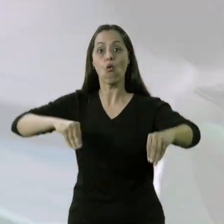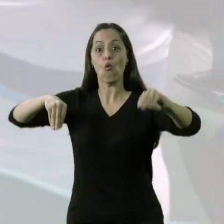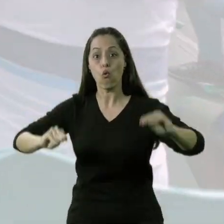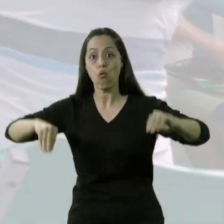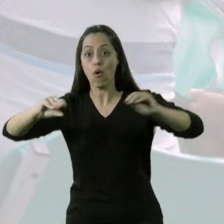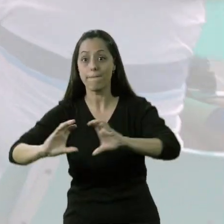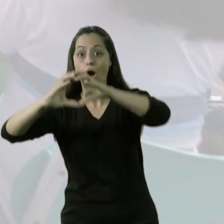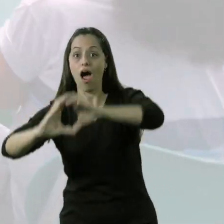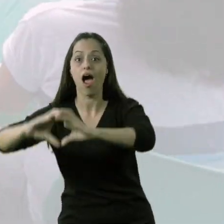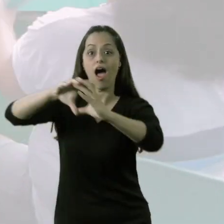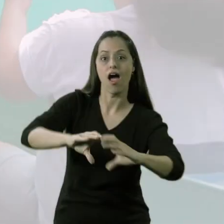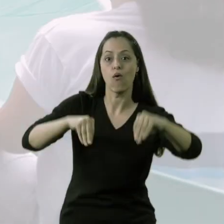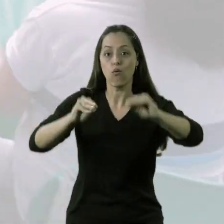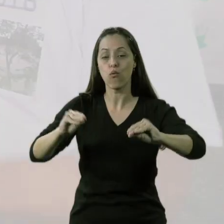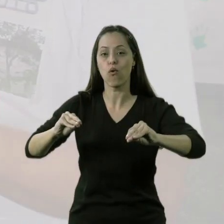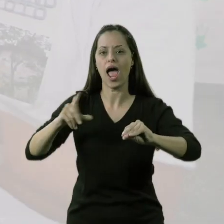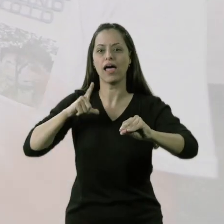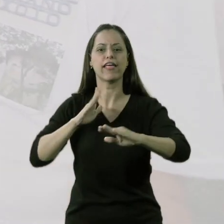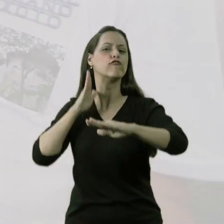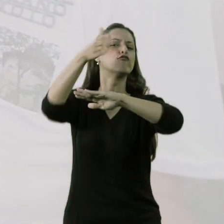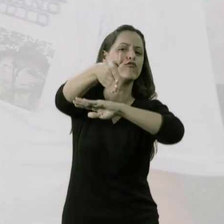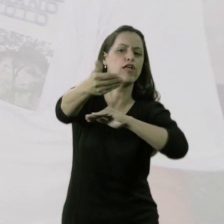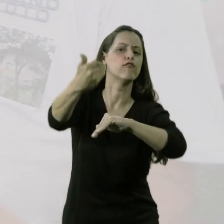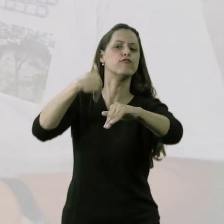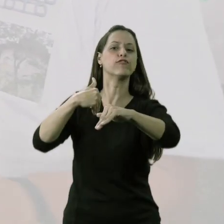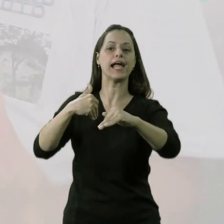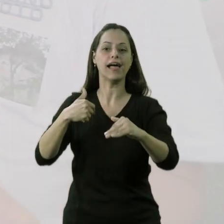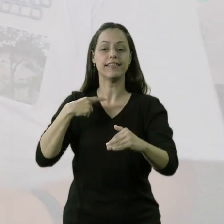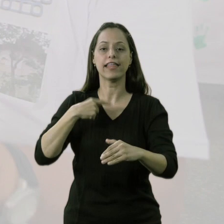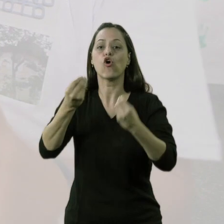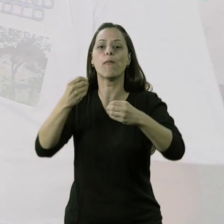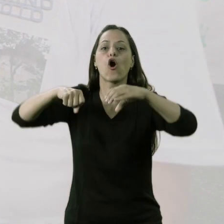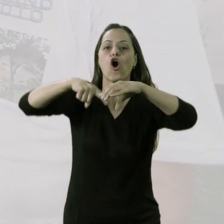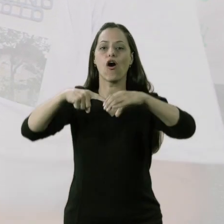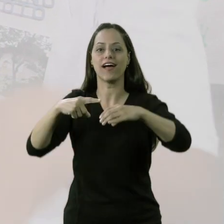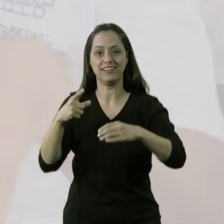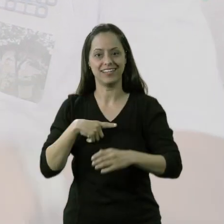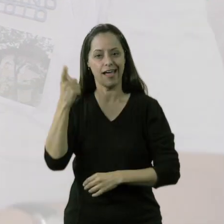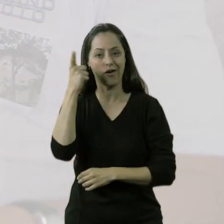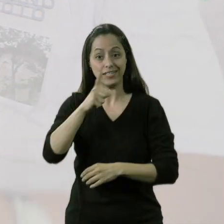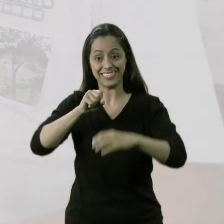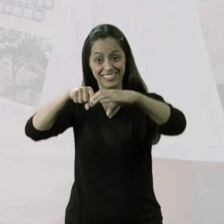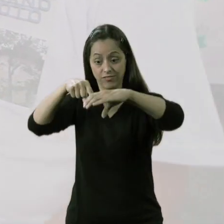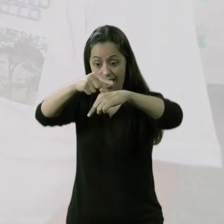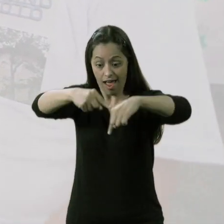Quando é que é gol? Quando sai pelo fundo? Quando entra na área? Até ficar estabelecido que entrou dentro da área era gol,